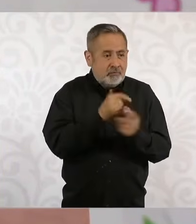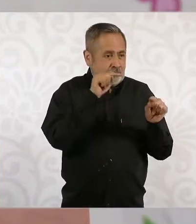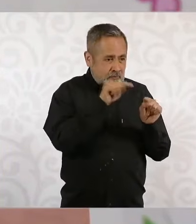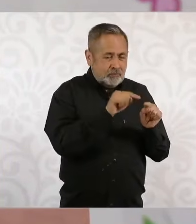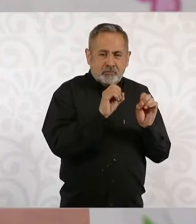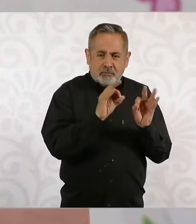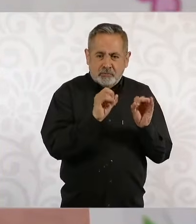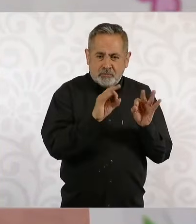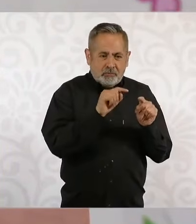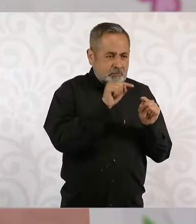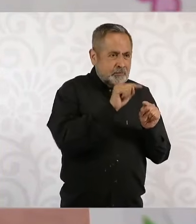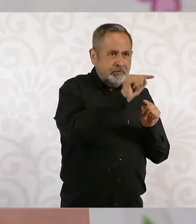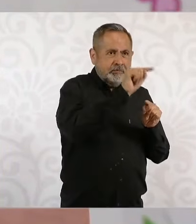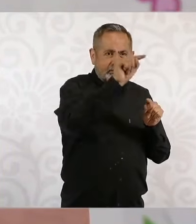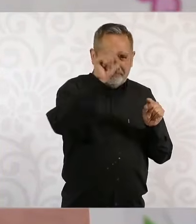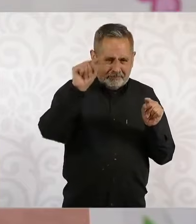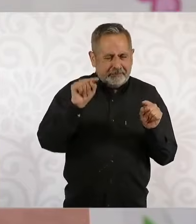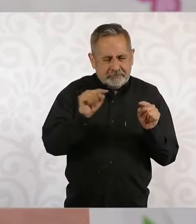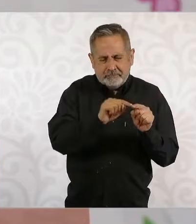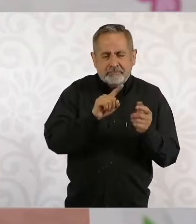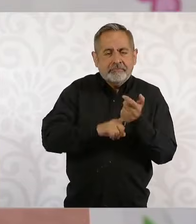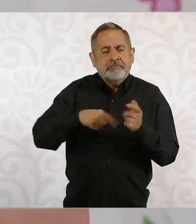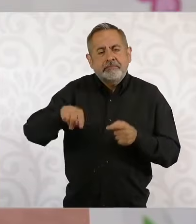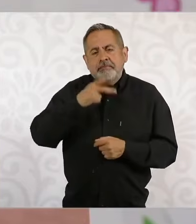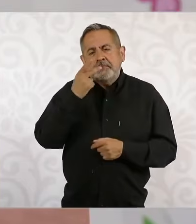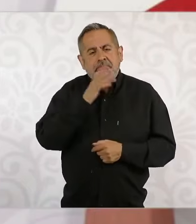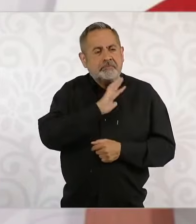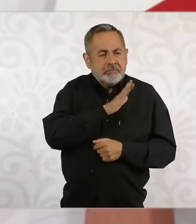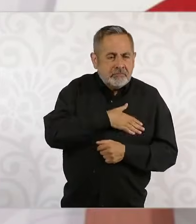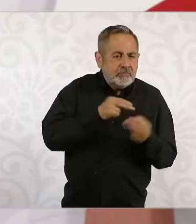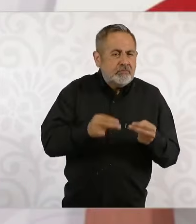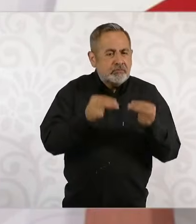Comercio de Hispanos y a veces también hay un específicamente mexicanos. Pero creo que